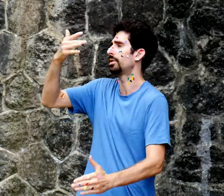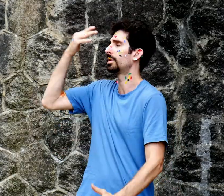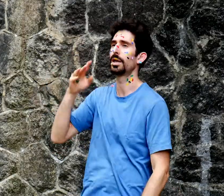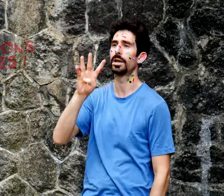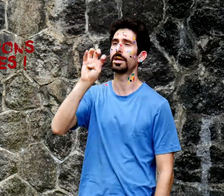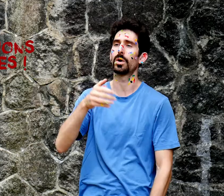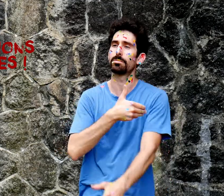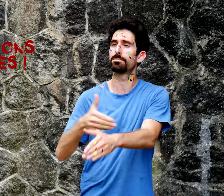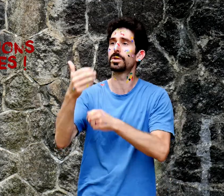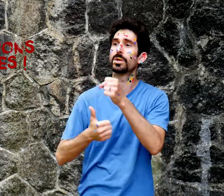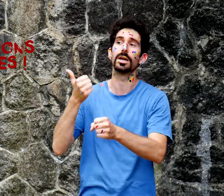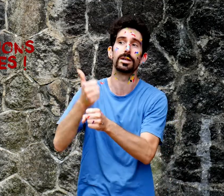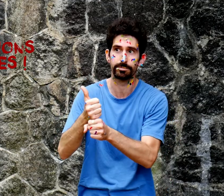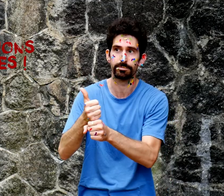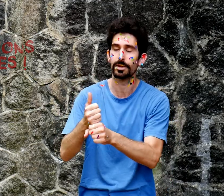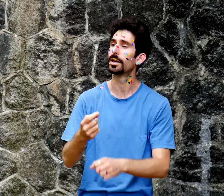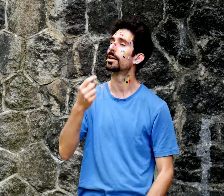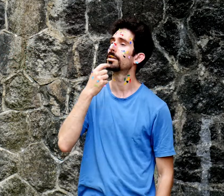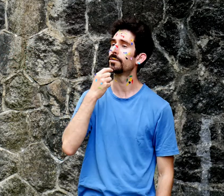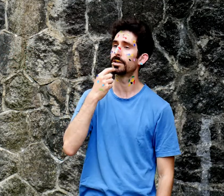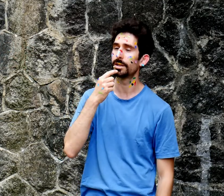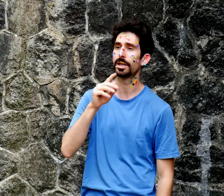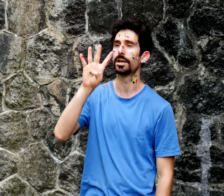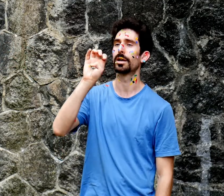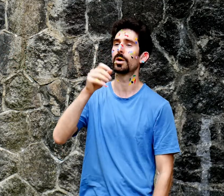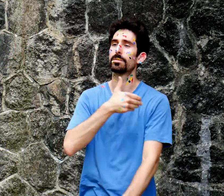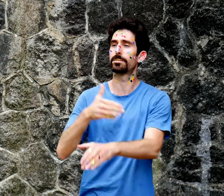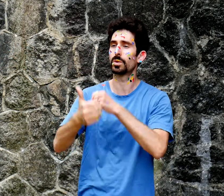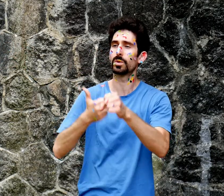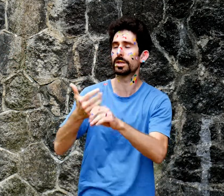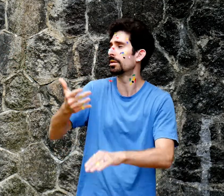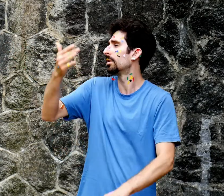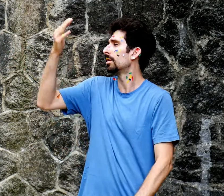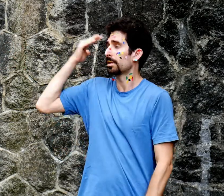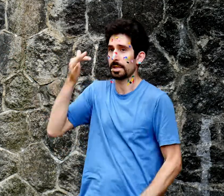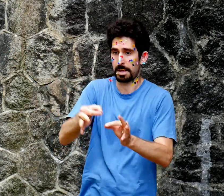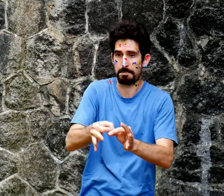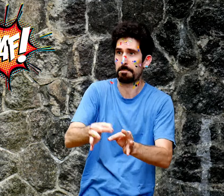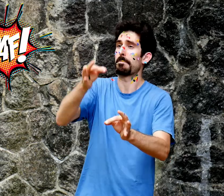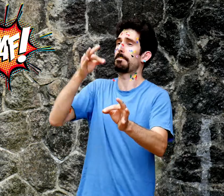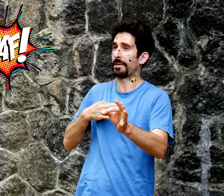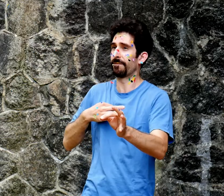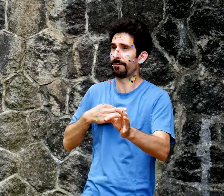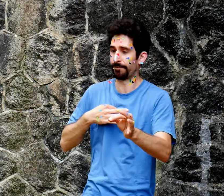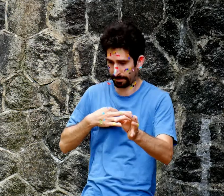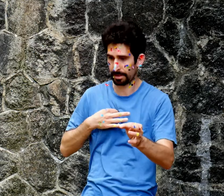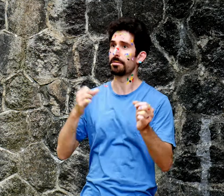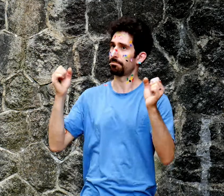depuis 40 millions d'années. Ce qui veut dire qu'il y a 40 millions d'années, une infection virale